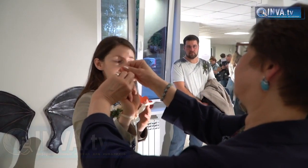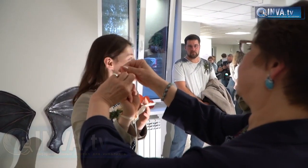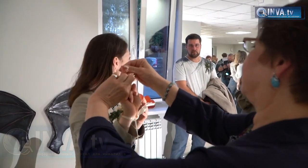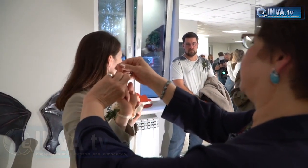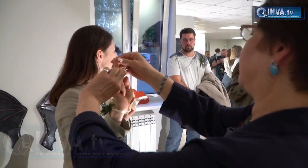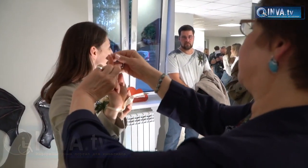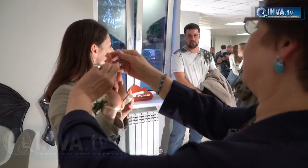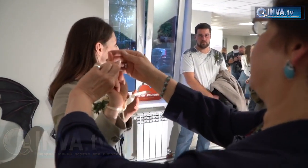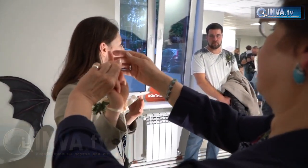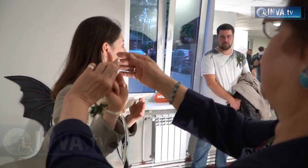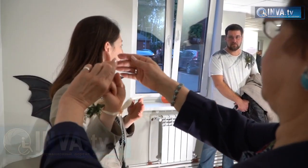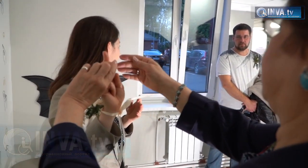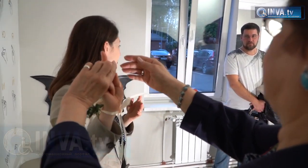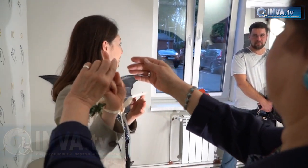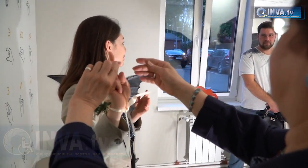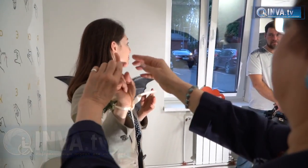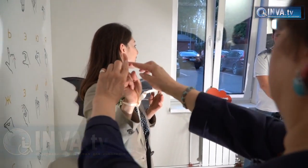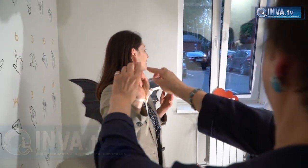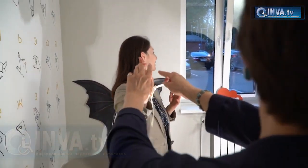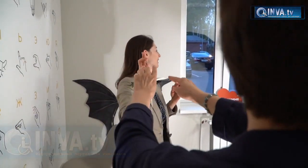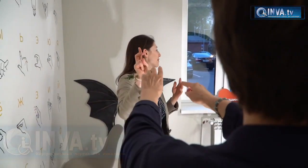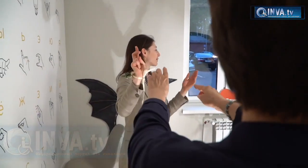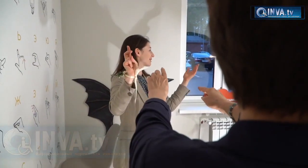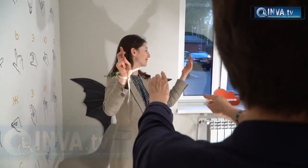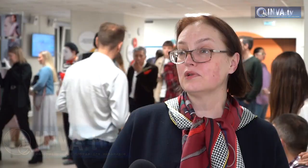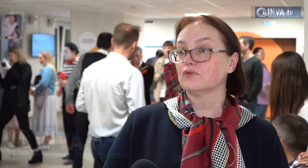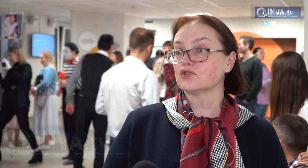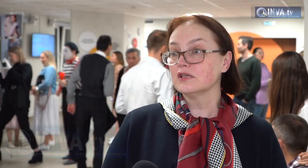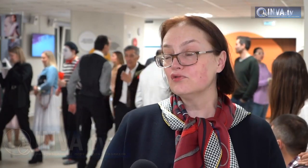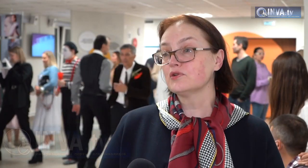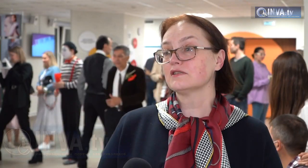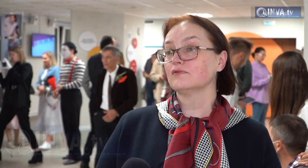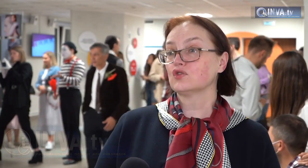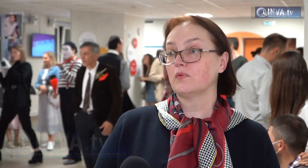сделаем всё возможное, чтобы наши ребята были конкурентоспособными, чтобы они были нужны обществу,